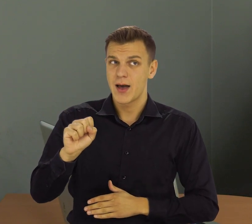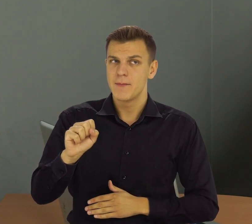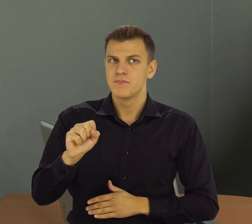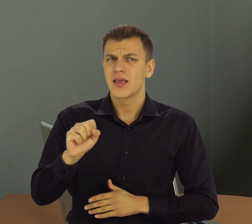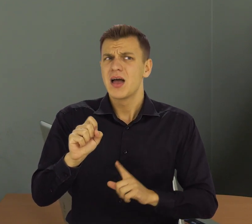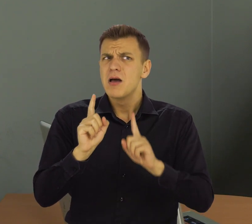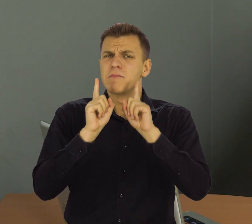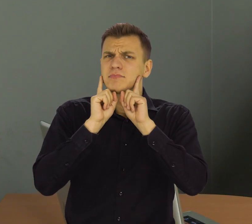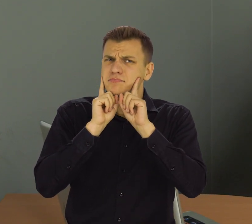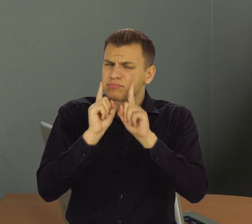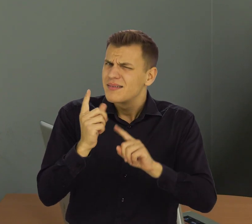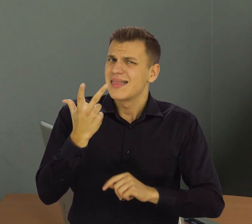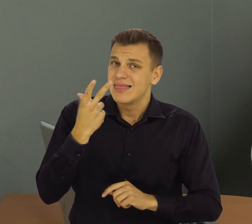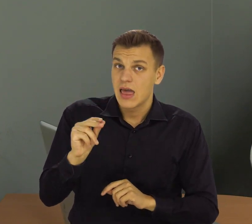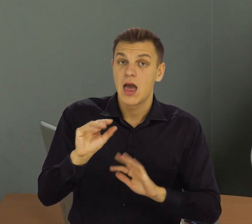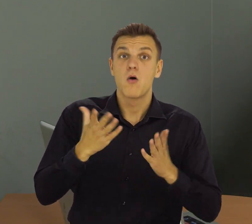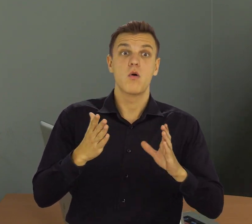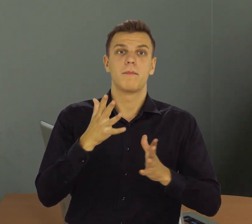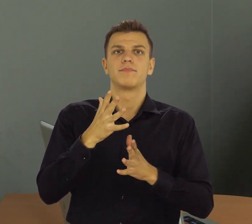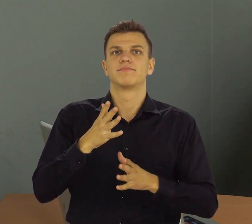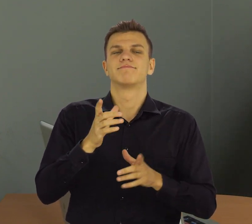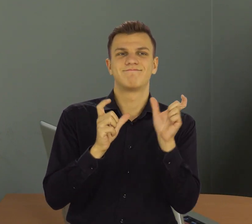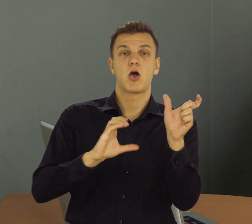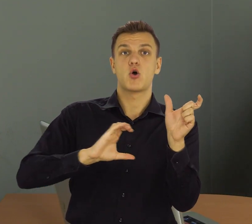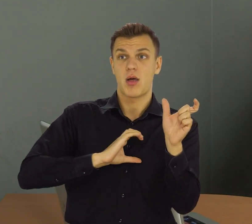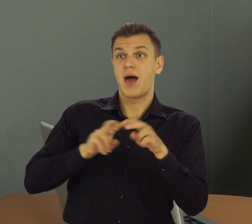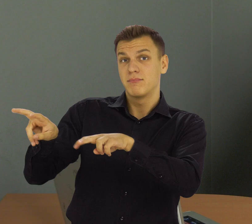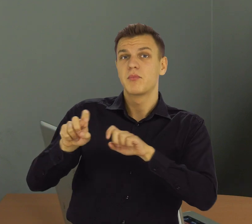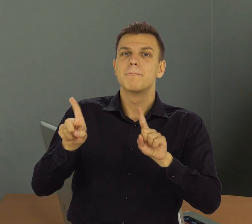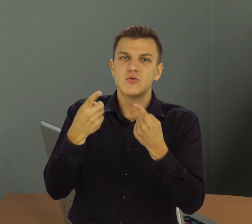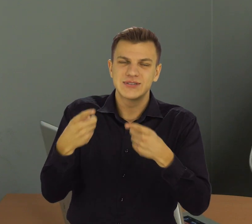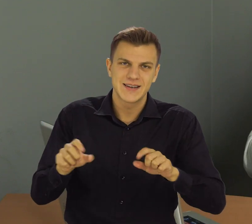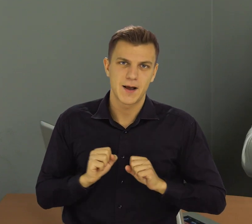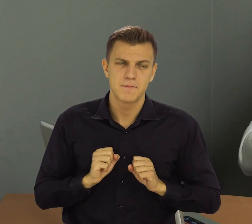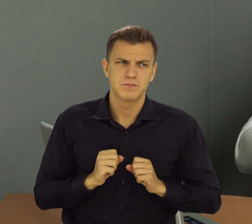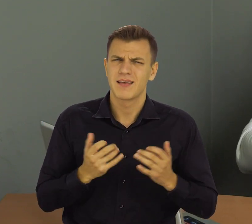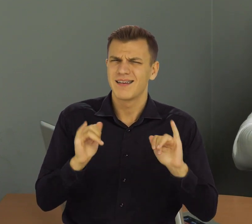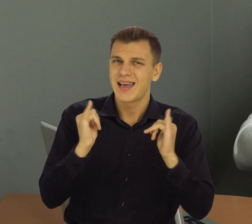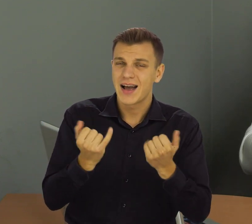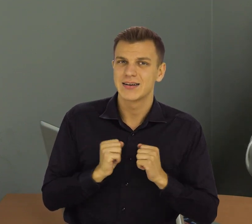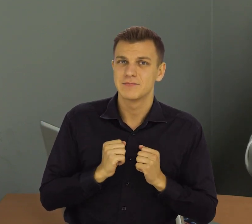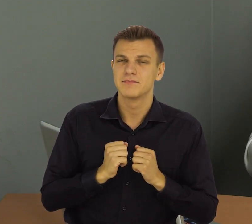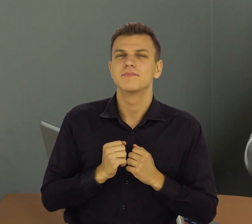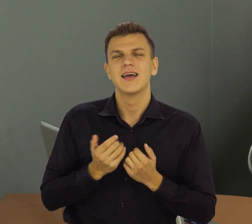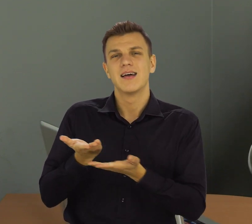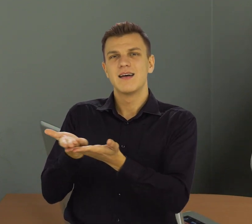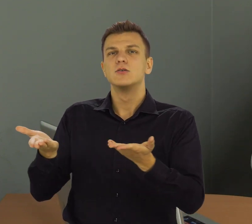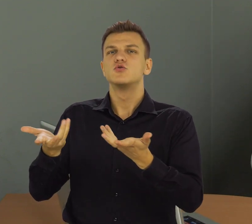nazewnictwo to pochodzi poniekąd właśnie z muzyki. Już tłumaczę: według Stowarzyszenia CODA Polska,